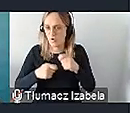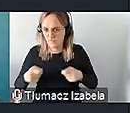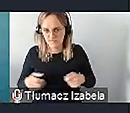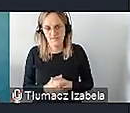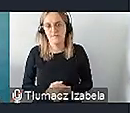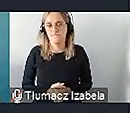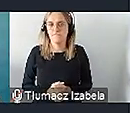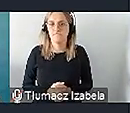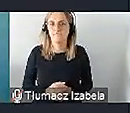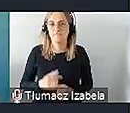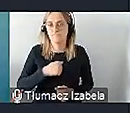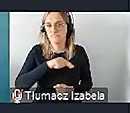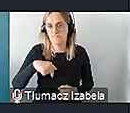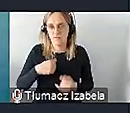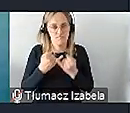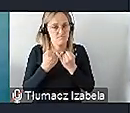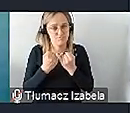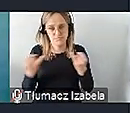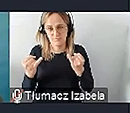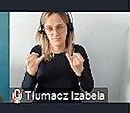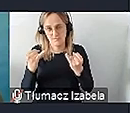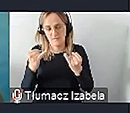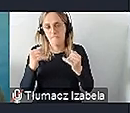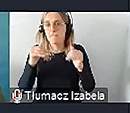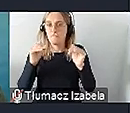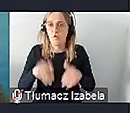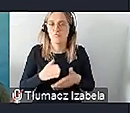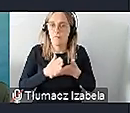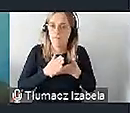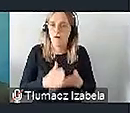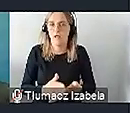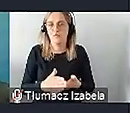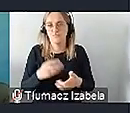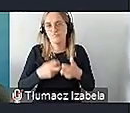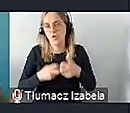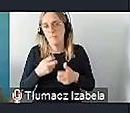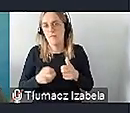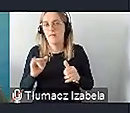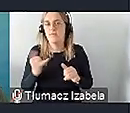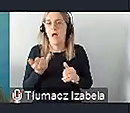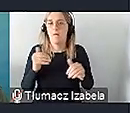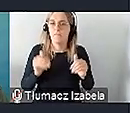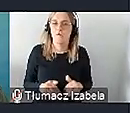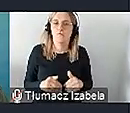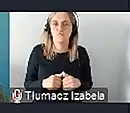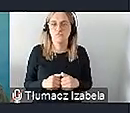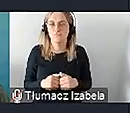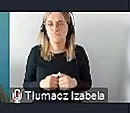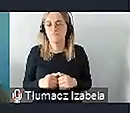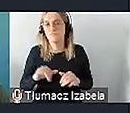Tu wymyśliliśmy różne perspektywy na to, jak radzić sobie z problemem, jak można do niego podejść